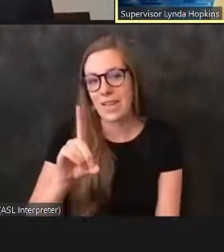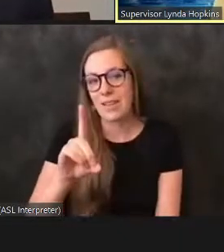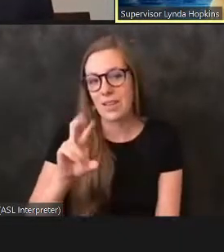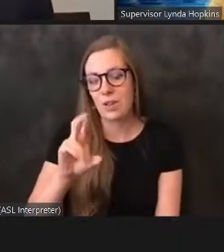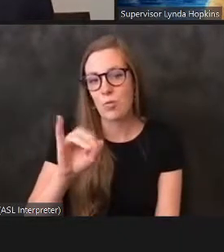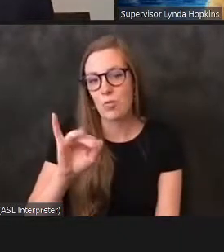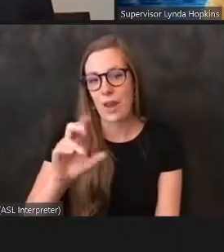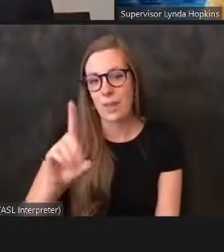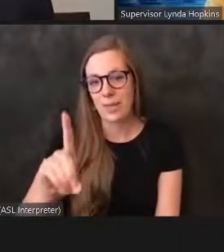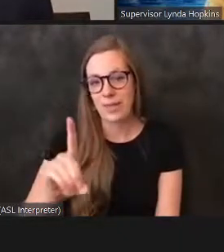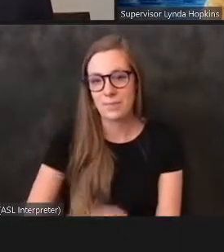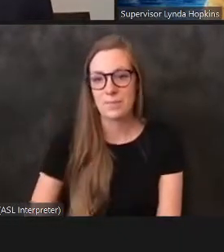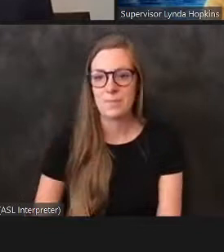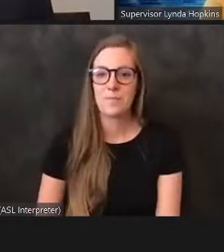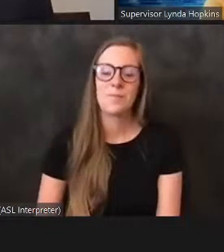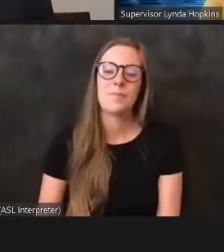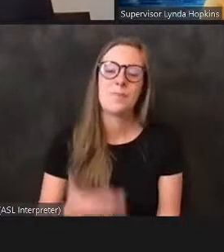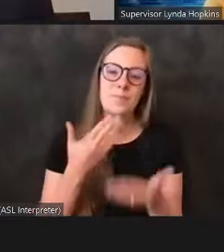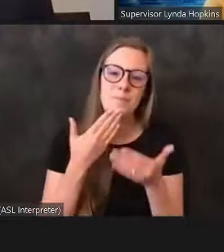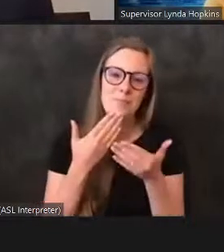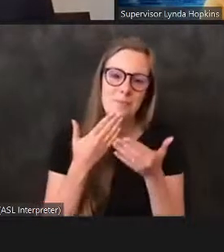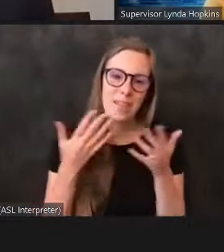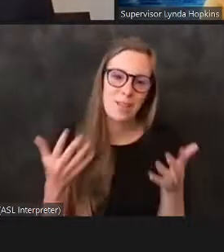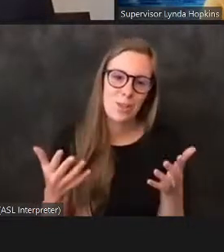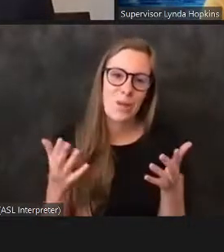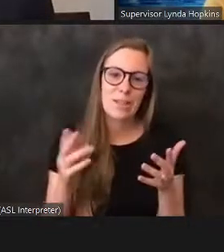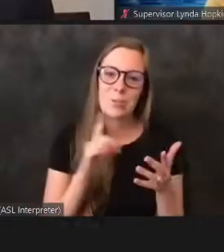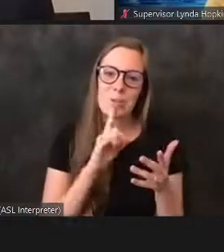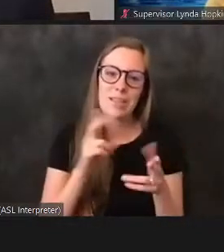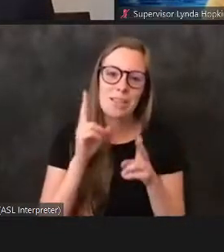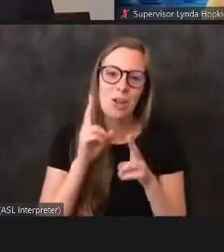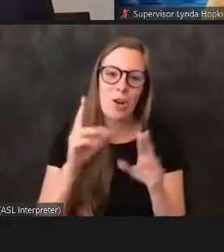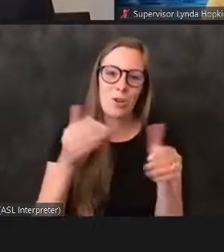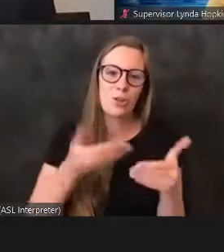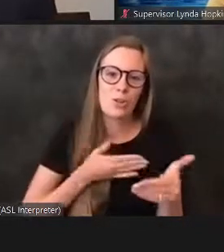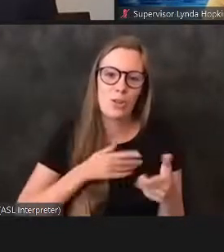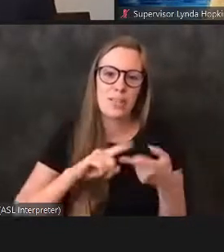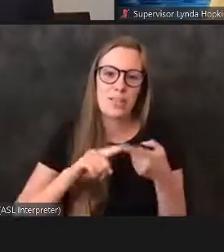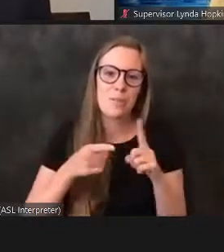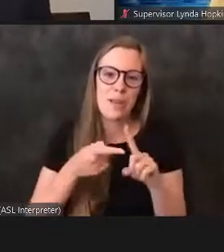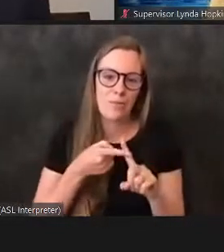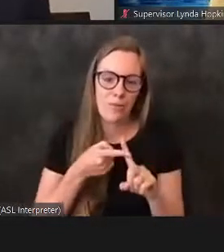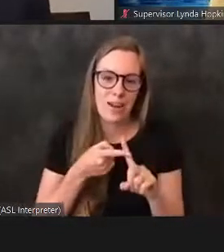A mi colega el Suplirse Rapids abrazen la presentación. Ha sido un honor presentar a mi amigo y